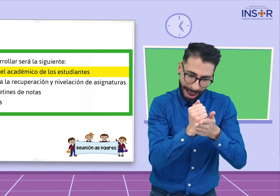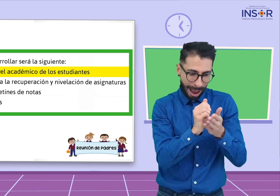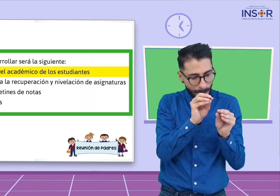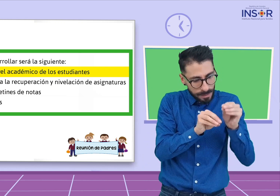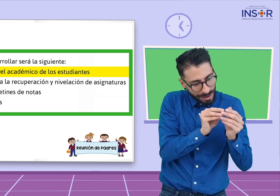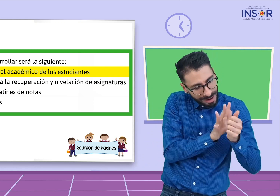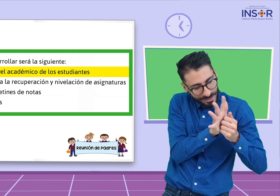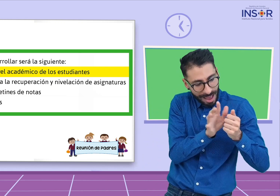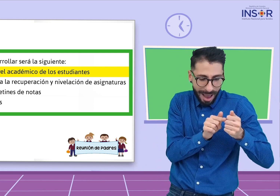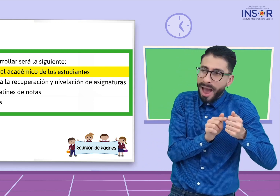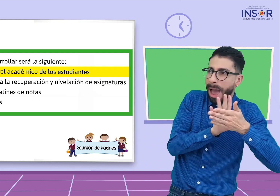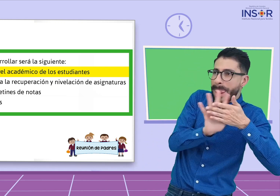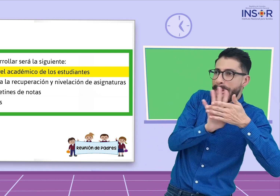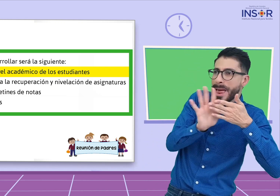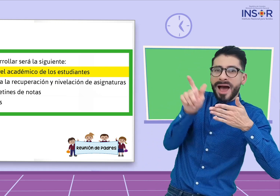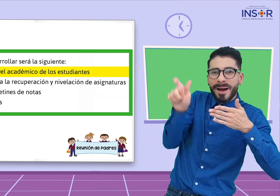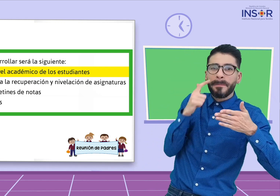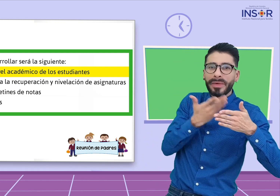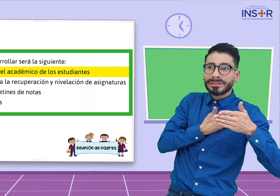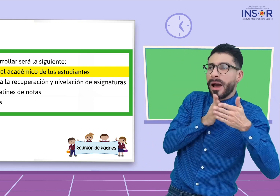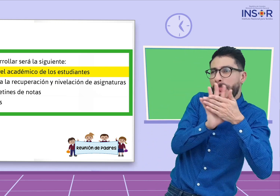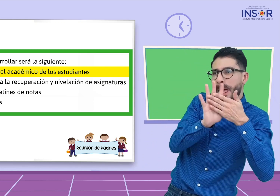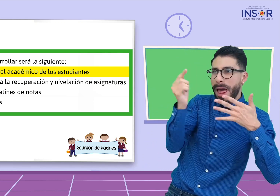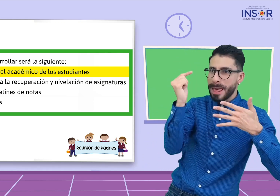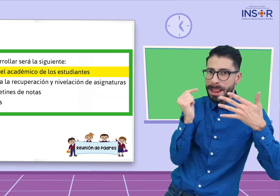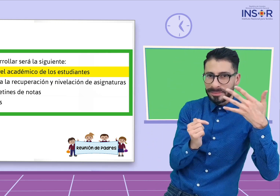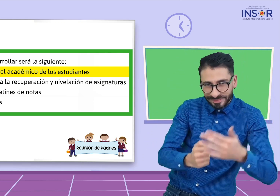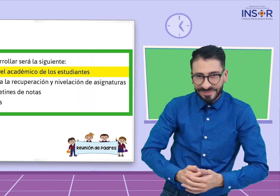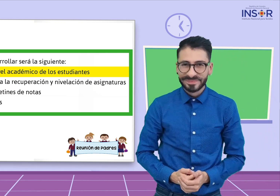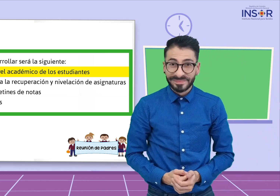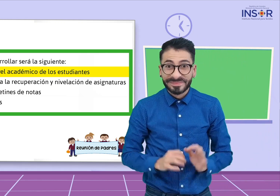Se va a informar al respecto a los padres de familia.